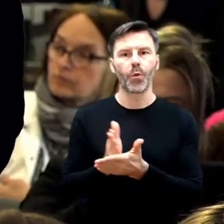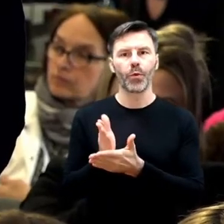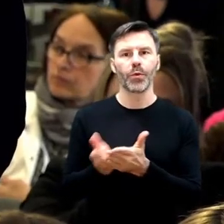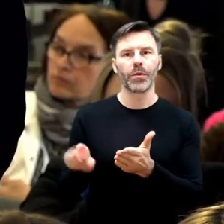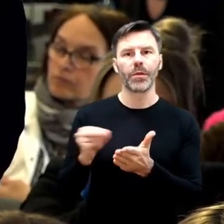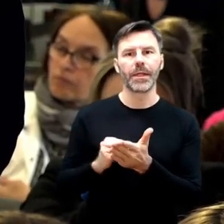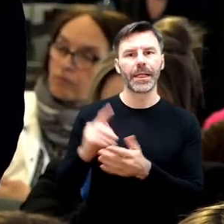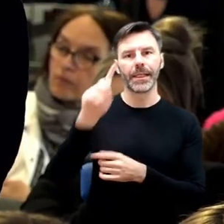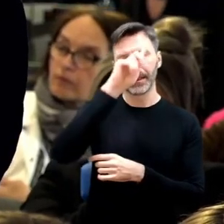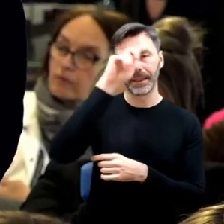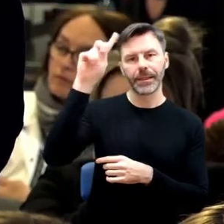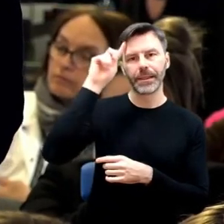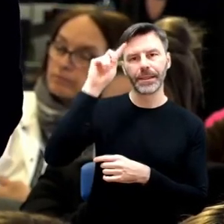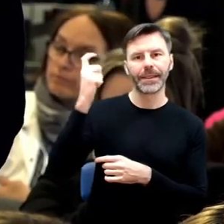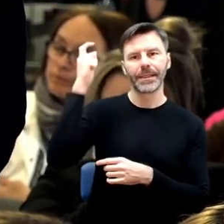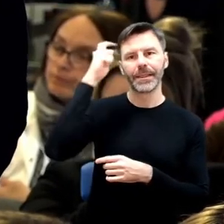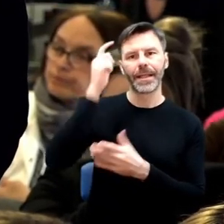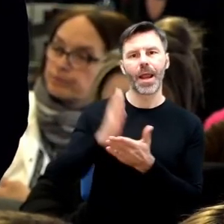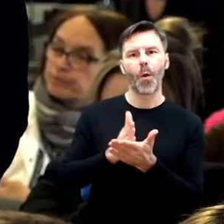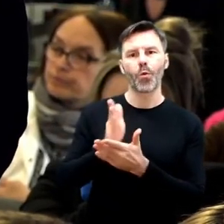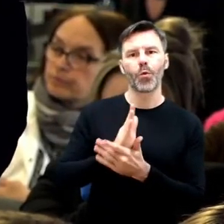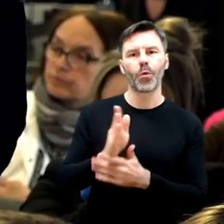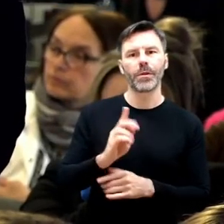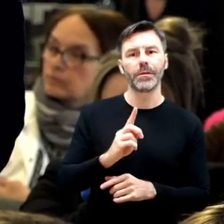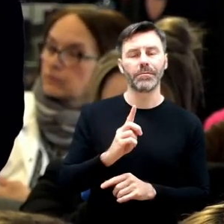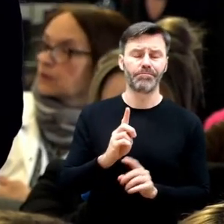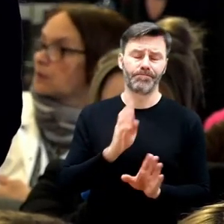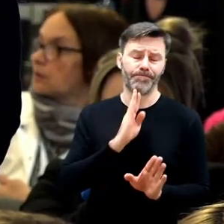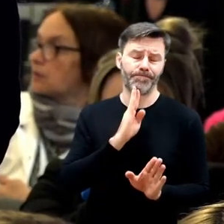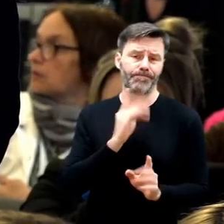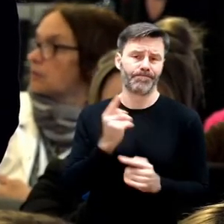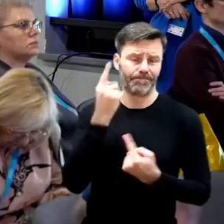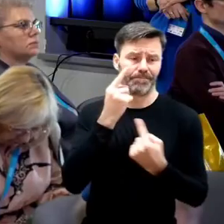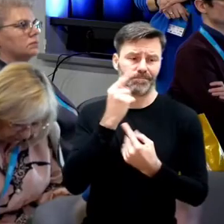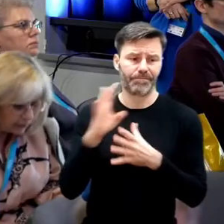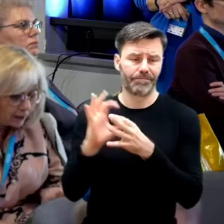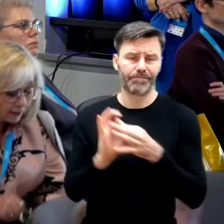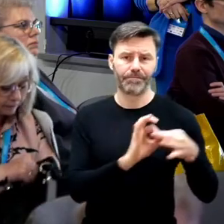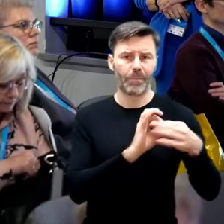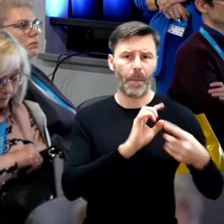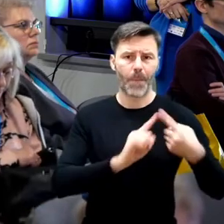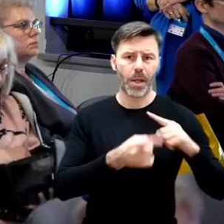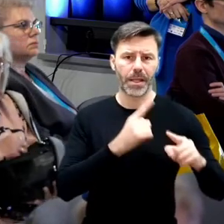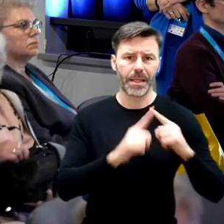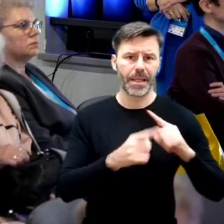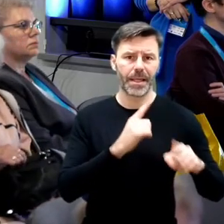więc wydaje się, że tam też może być jeszcze nawiązanie do polityki społecznej gminy